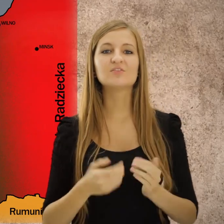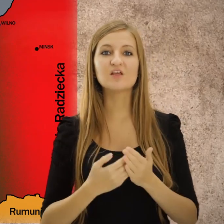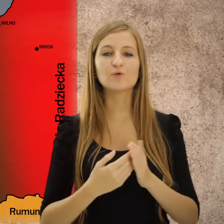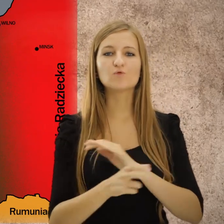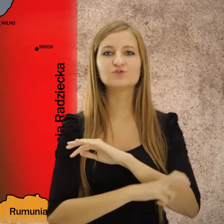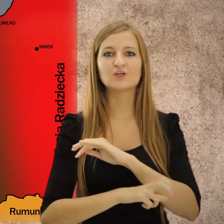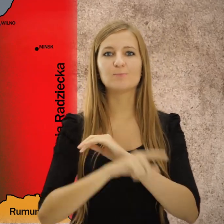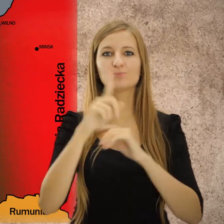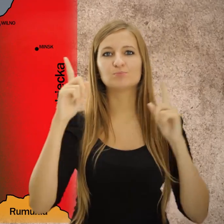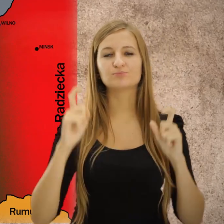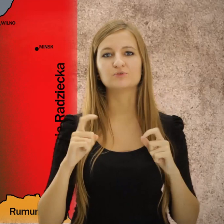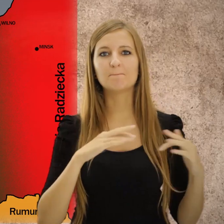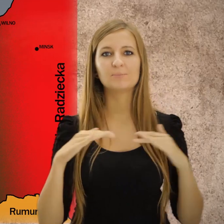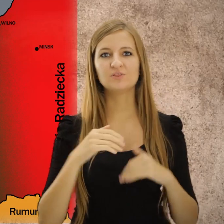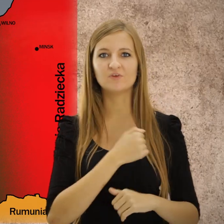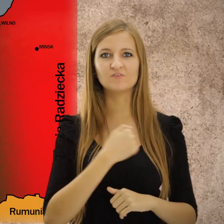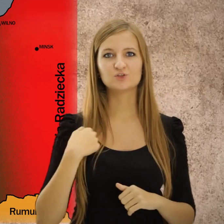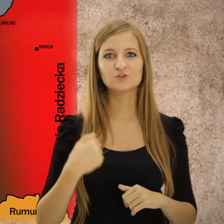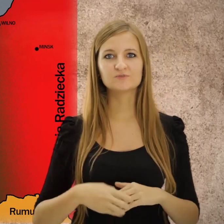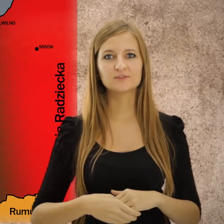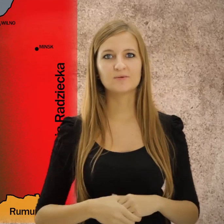Wtedy w sierpniu odbyła się Bitwa Warszawska.